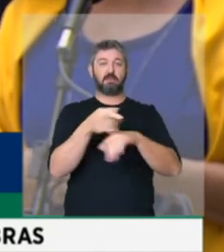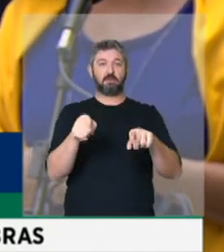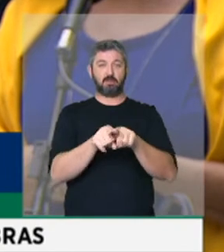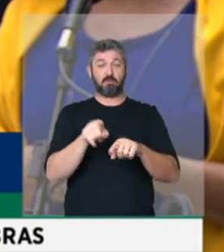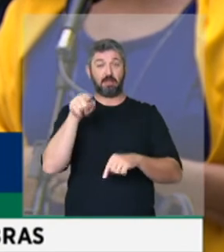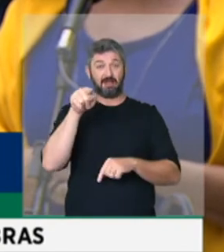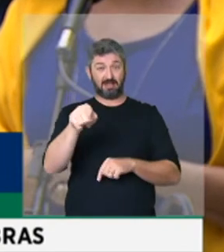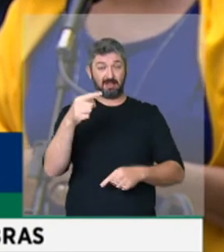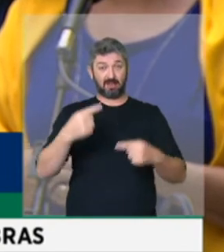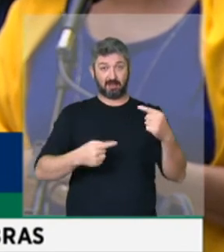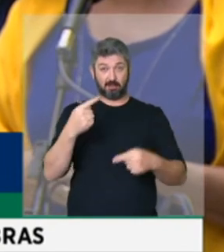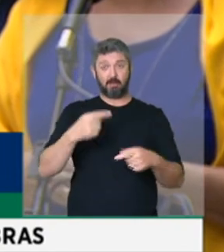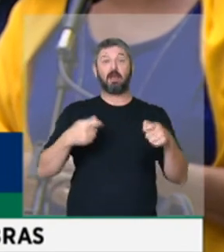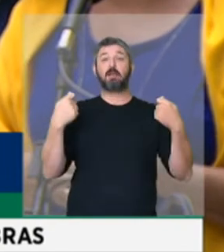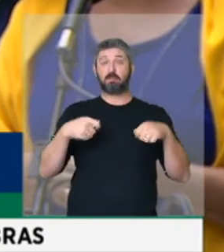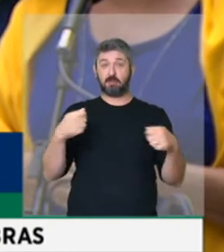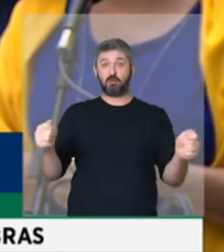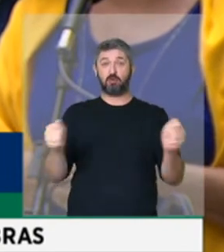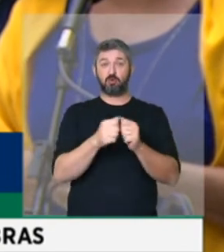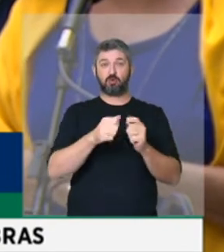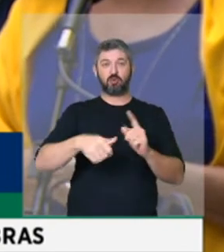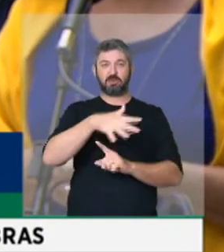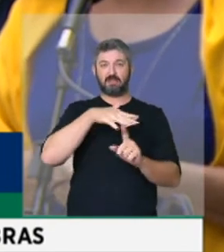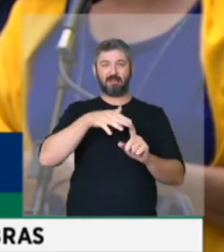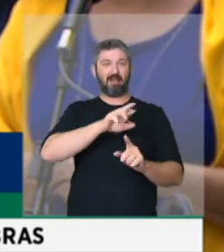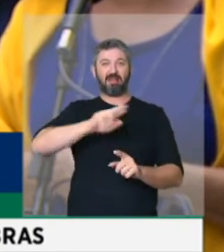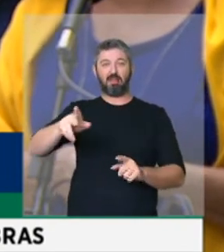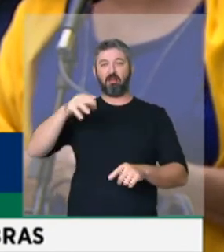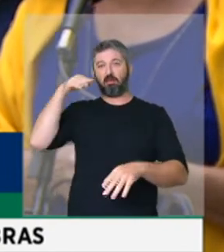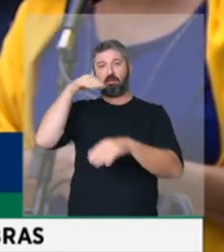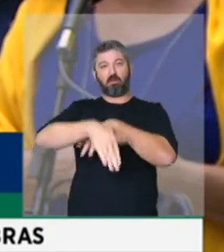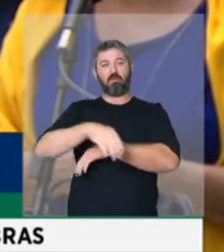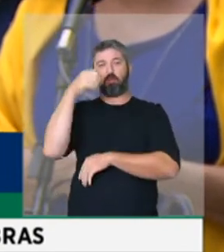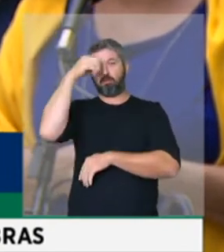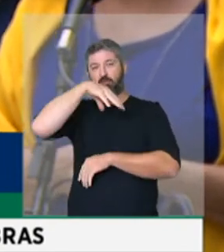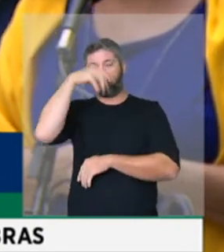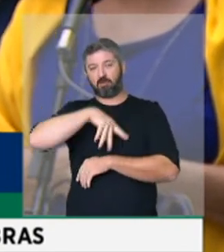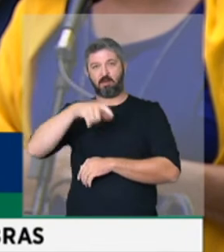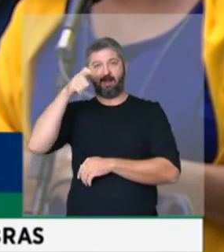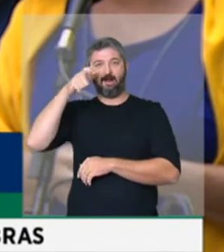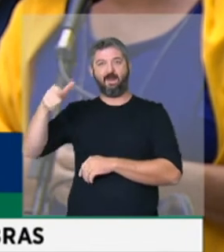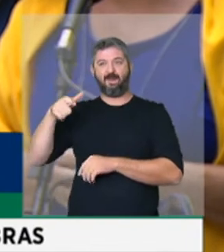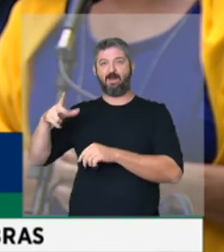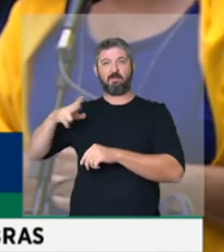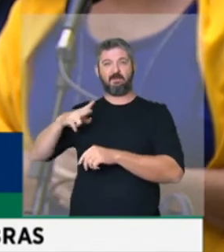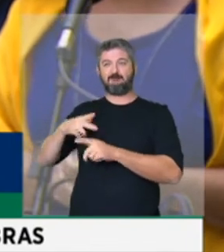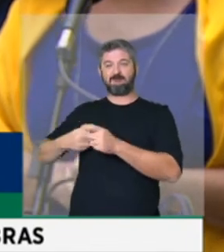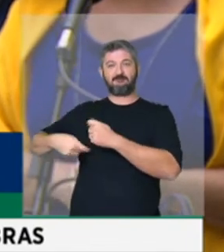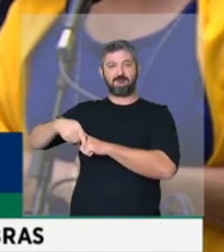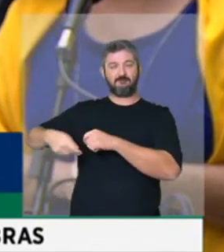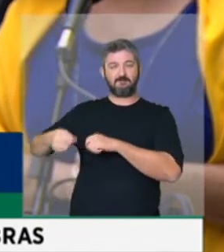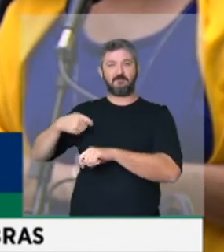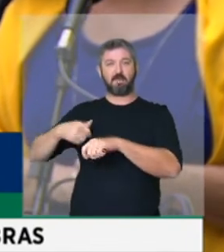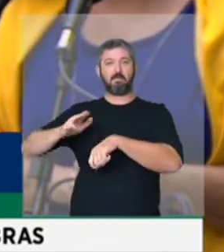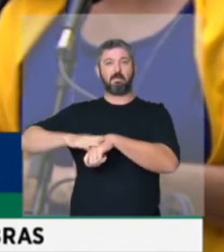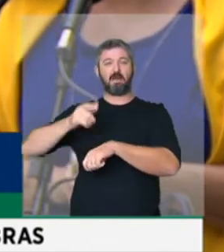S. E NÓS PRECISAMOS GARANTIR QUE A TARIFA SE MANTENHA BARATA, QUE TENHA MODICIDADE TARIFÁRIA E QUE HAJA UNIVERSALIDADE DE ACESSO. ESSE